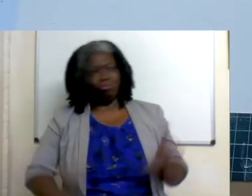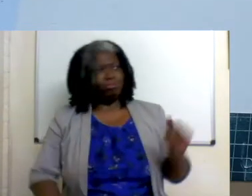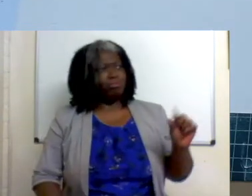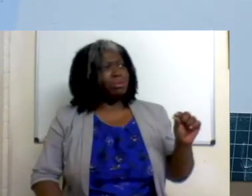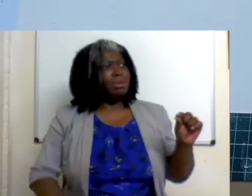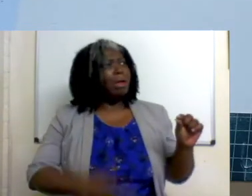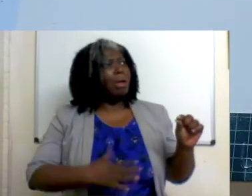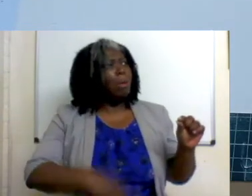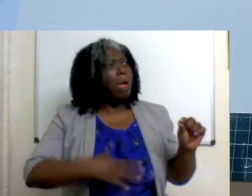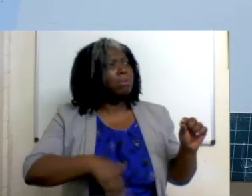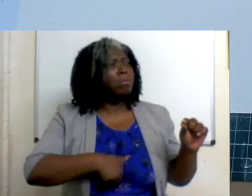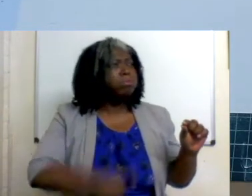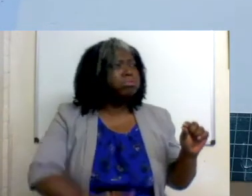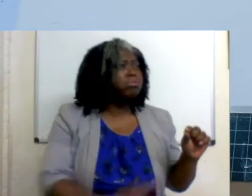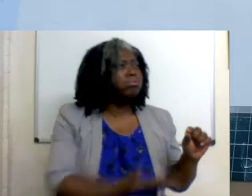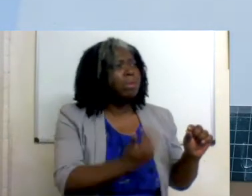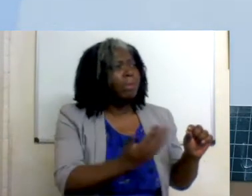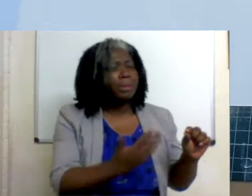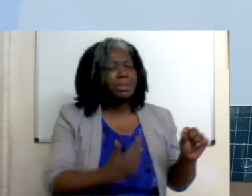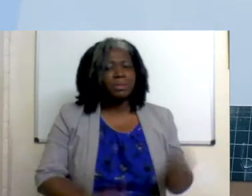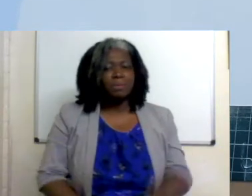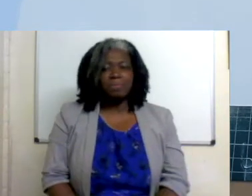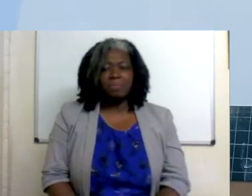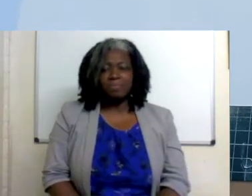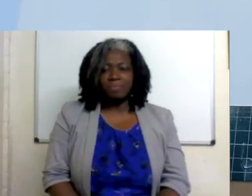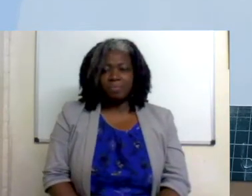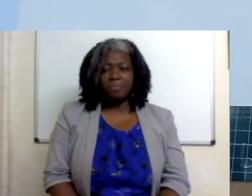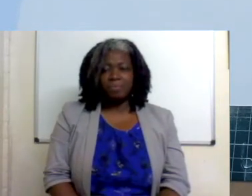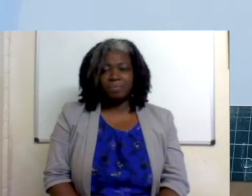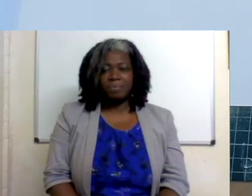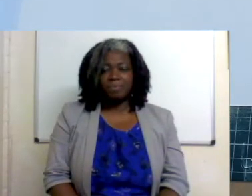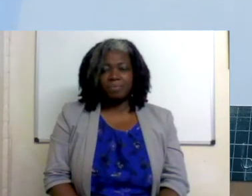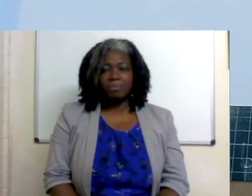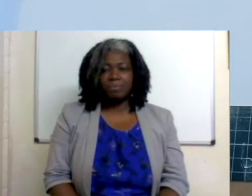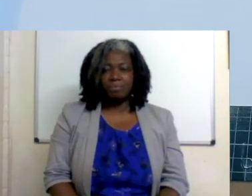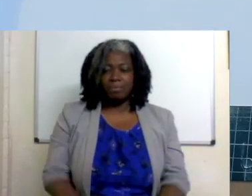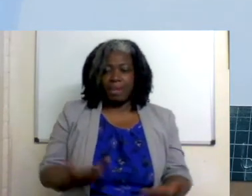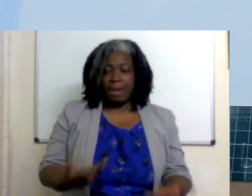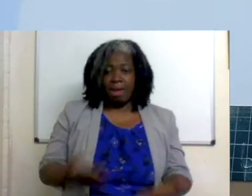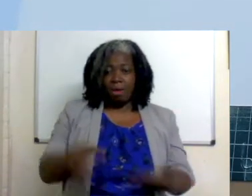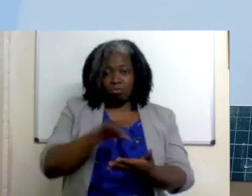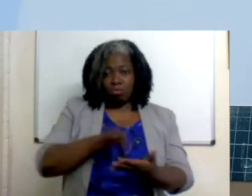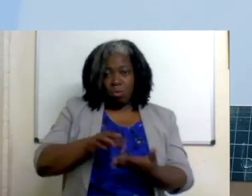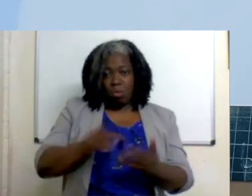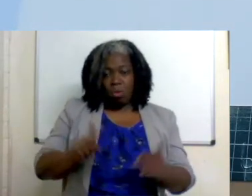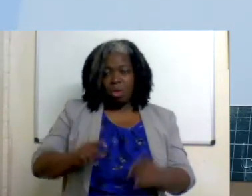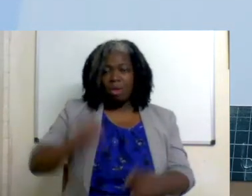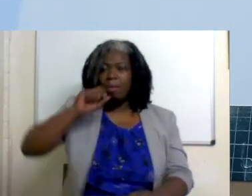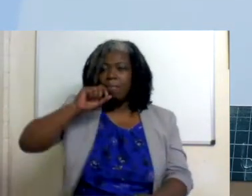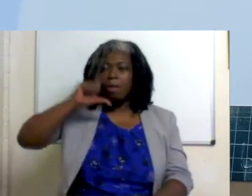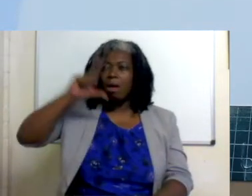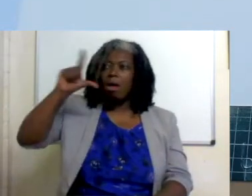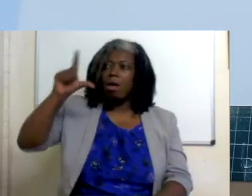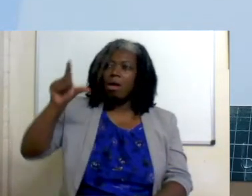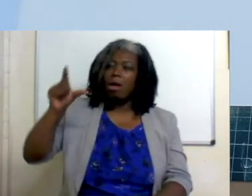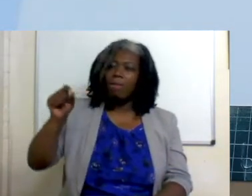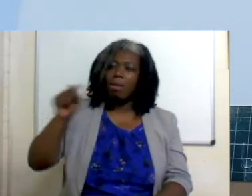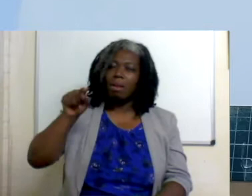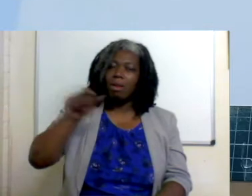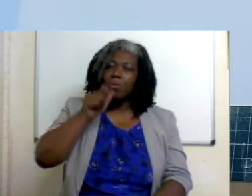Chci to! Dej mi! Tak, ted si nakreslime nase hovorove bubliny, a tady je jedna,